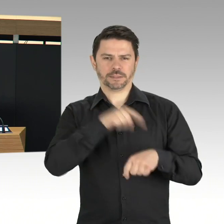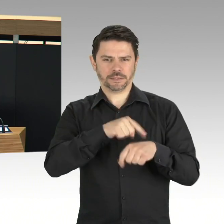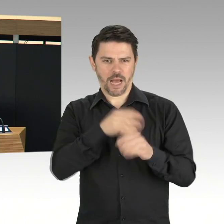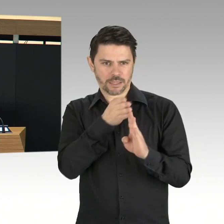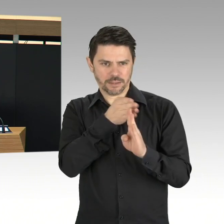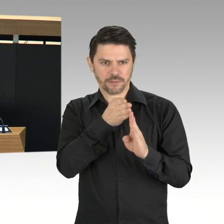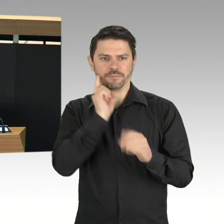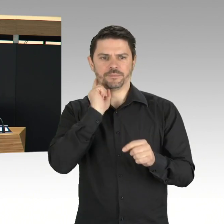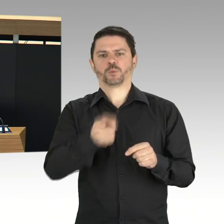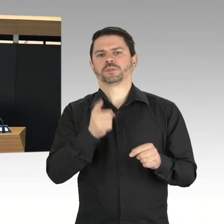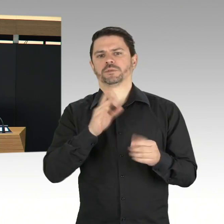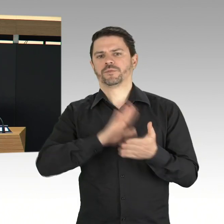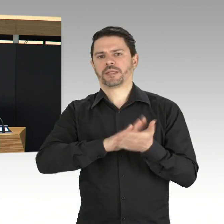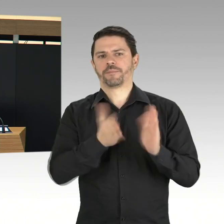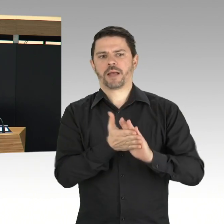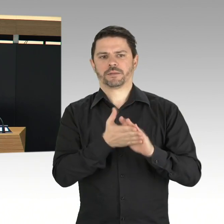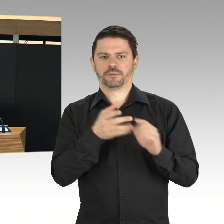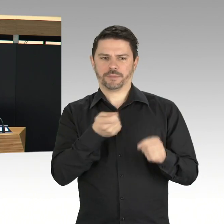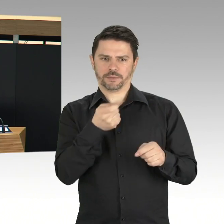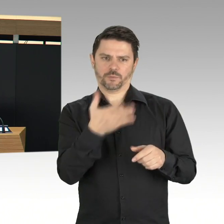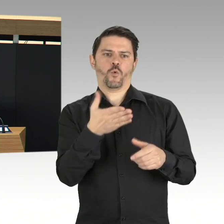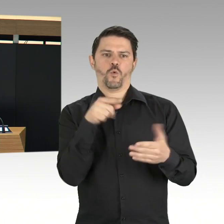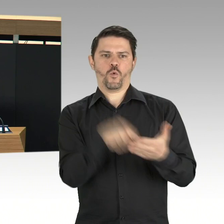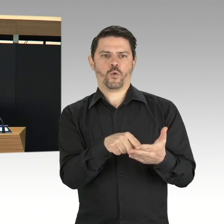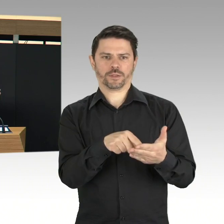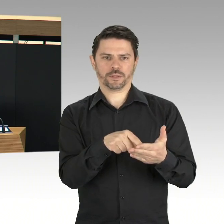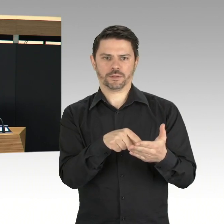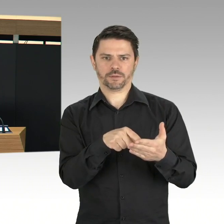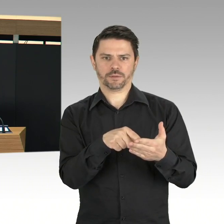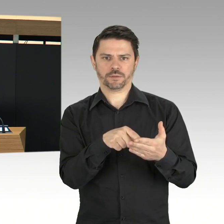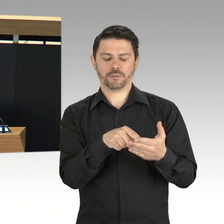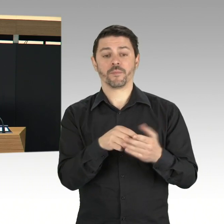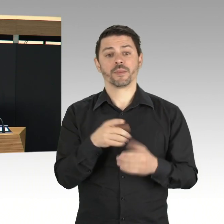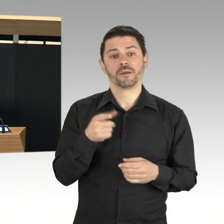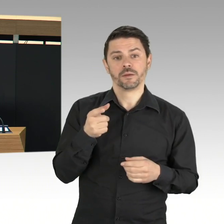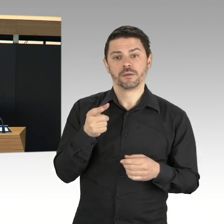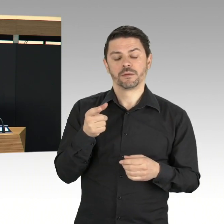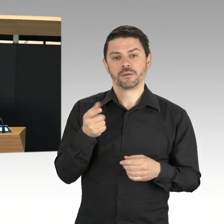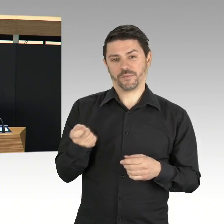auf Verlangen mitzuteilen. Auch vor Vertragsabschluss müssen Vermieterinnen und Vermieter